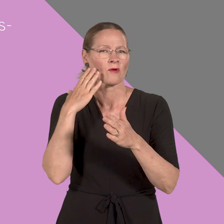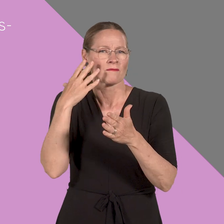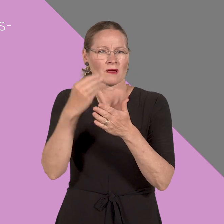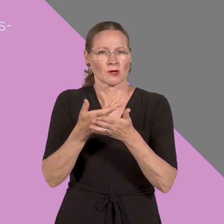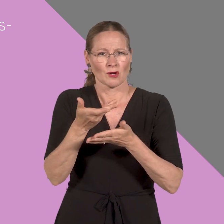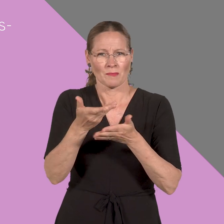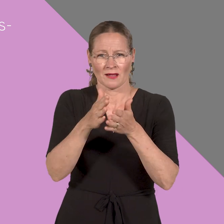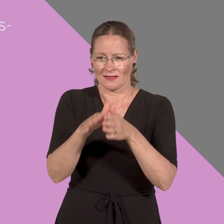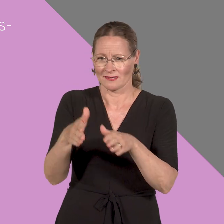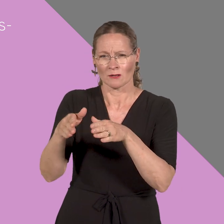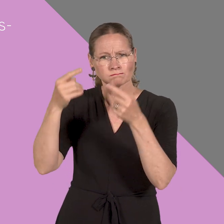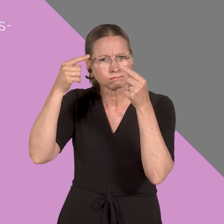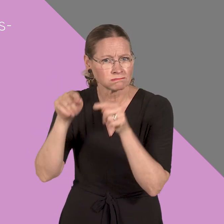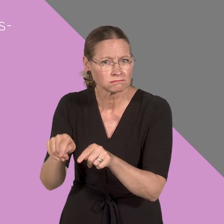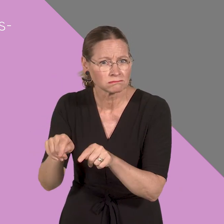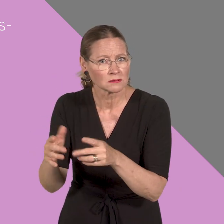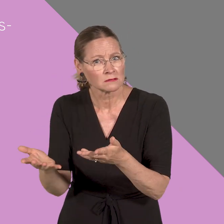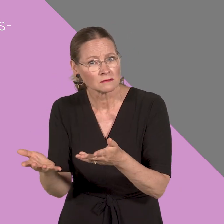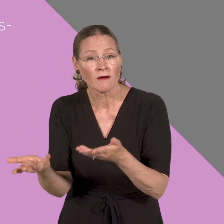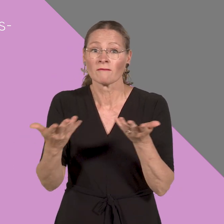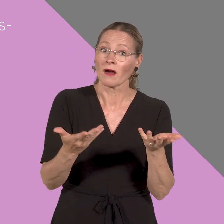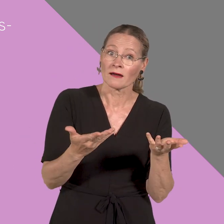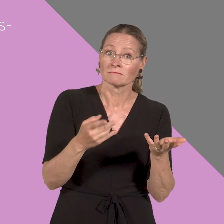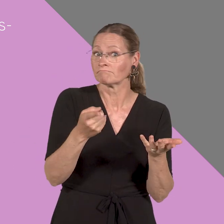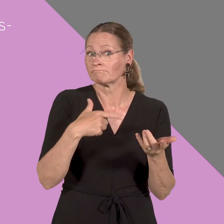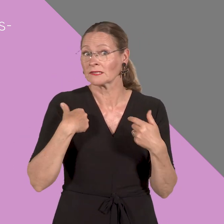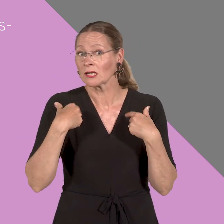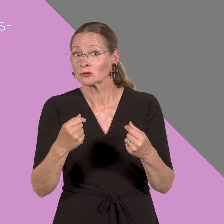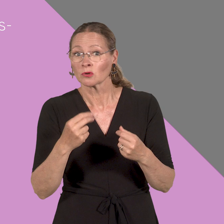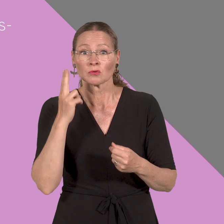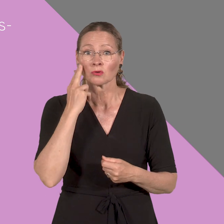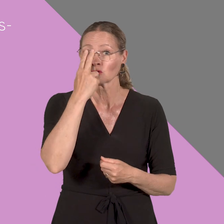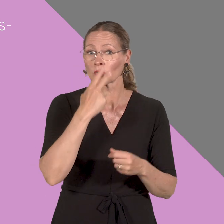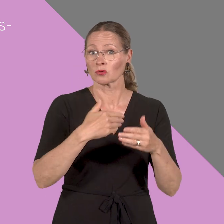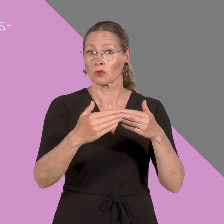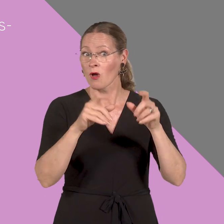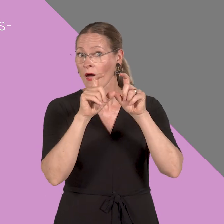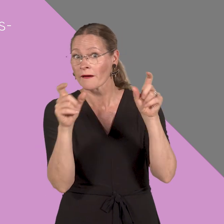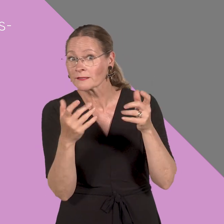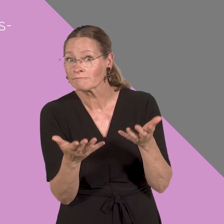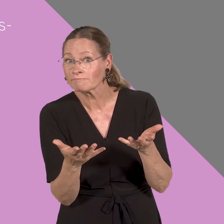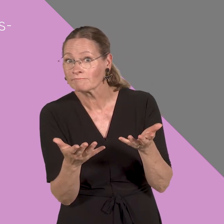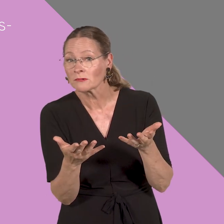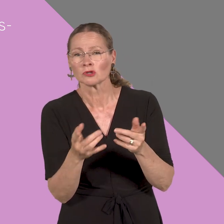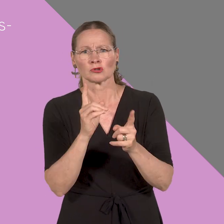ja korvaaviin kommunikointikeinoihin? Vai kiinnostavatko sinua kenties kuurosokeustyön aiheet?